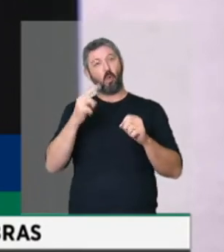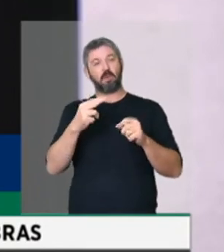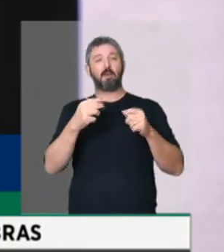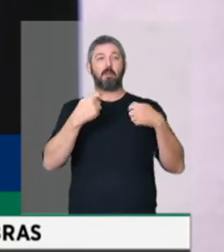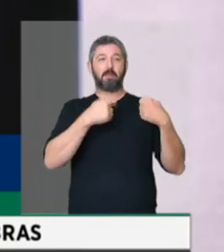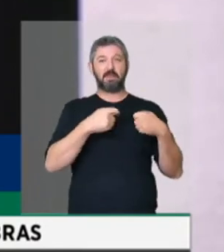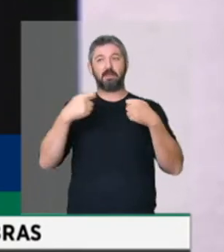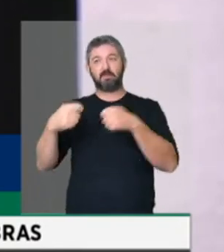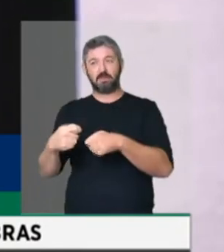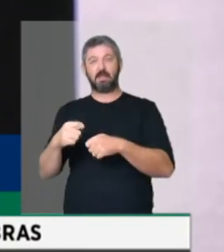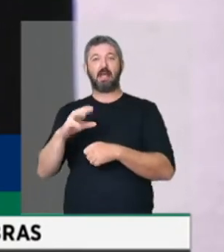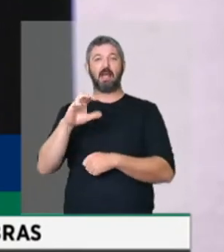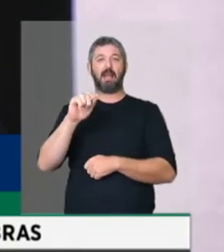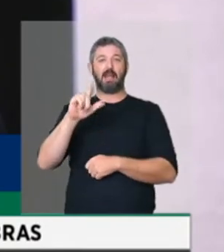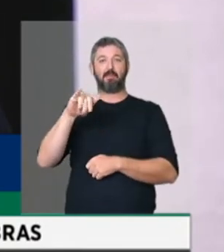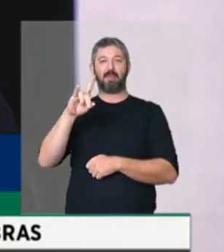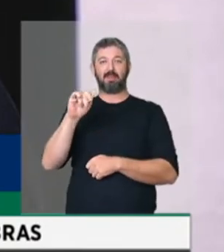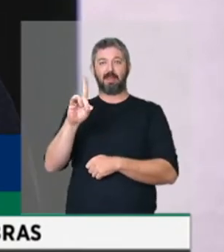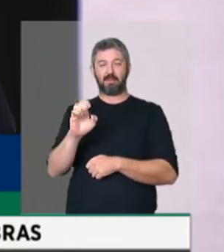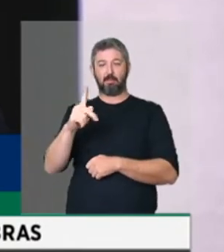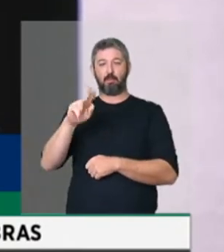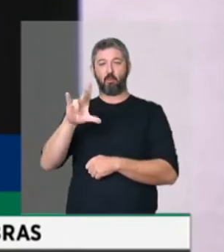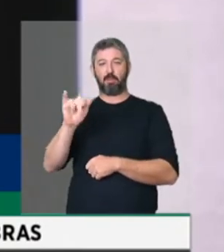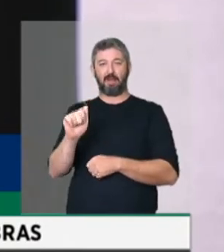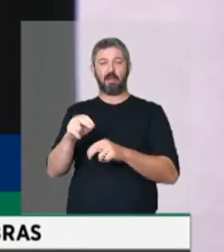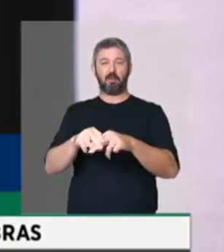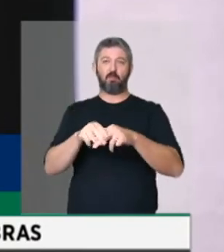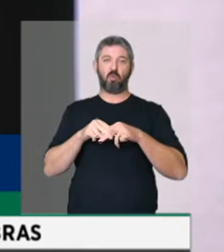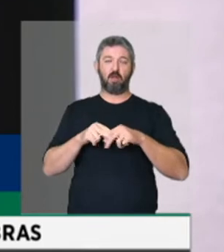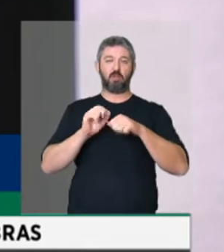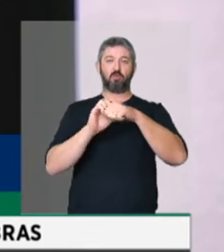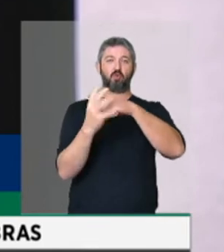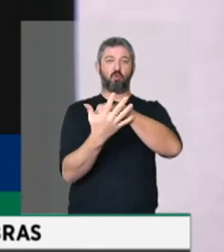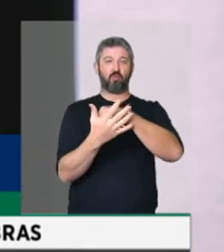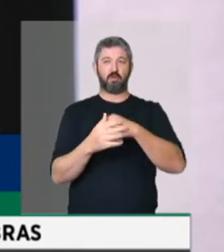É FUNDAMENTAL, E O ESTADO DE CALAMIDADE PÚBLICA DECORRENTE